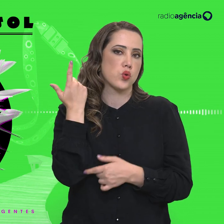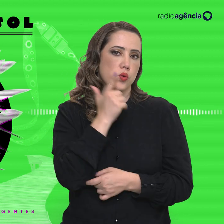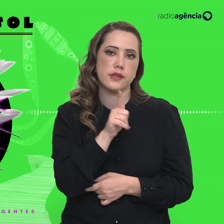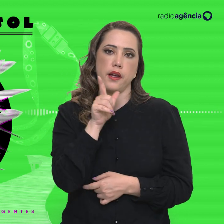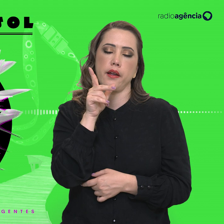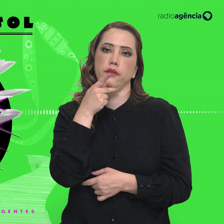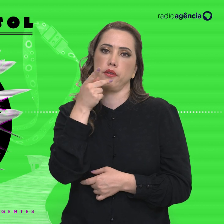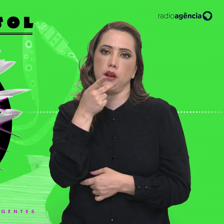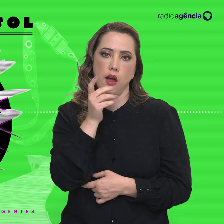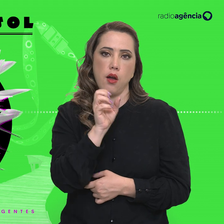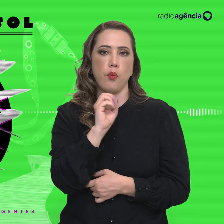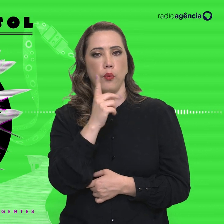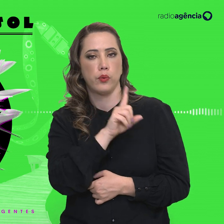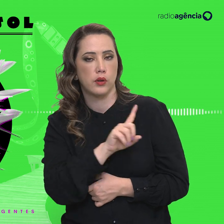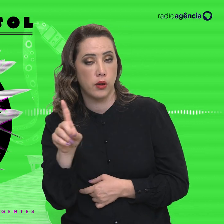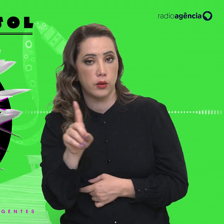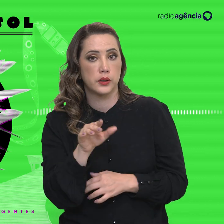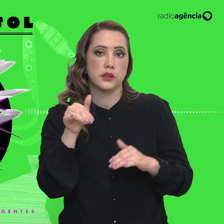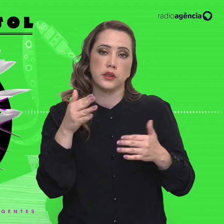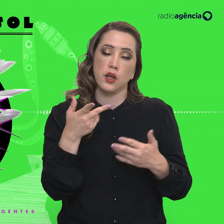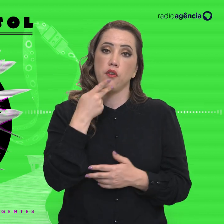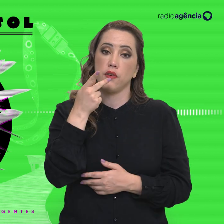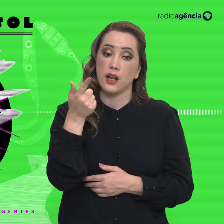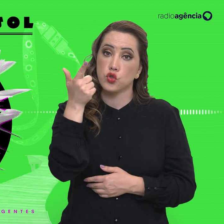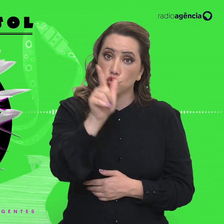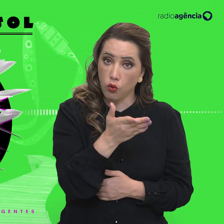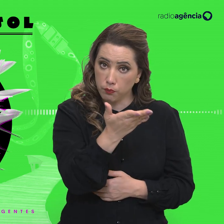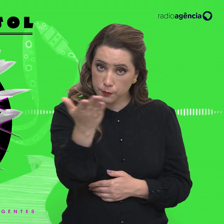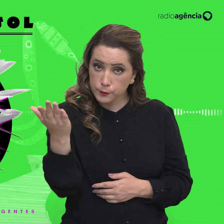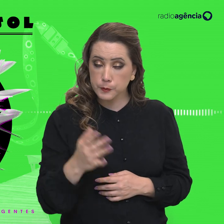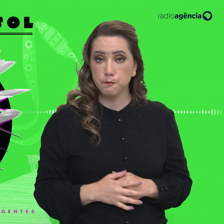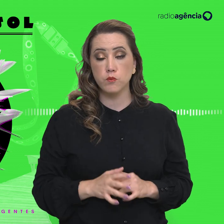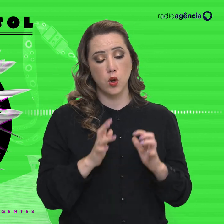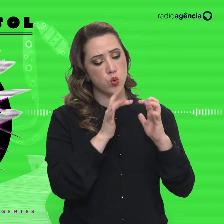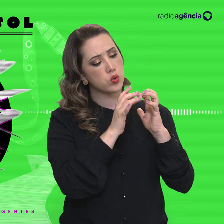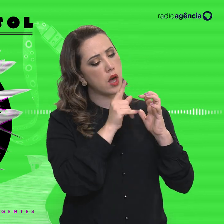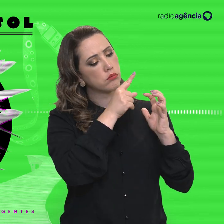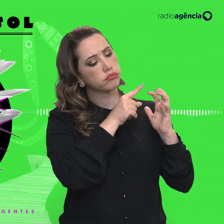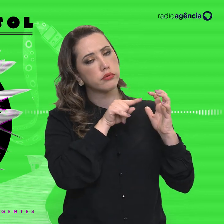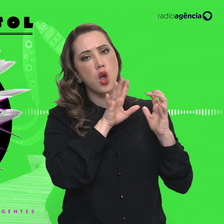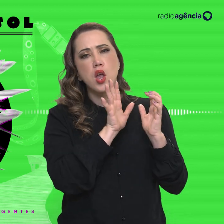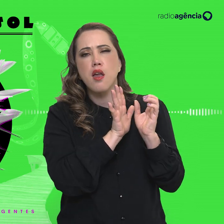[Leyberson] Por isso, a gente insiste: o cérebro é um grande labirinto neurocognitivo.